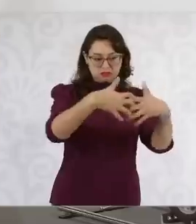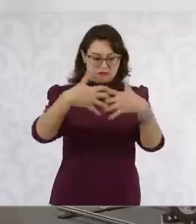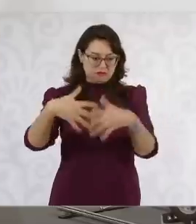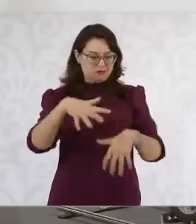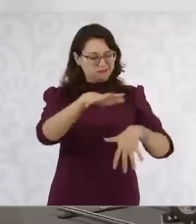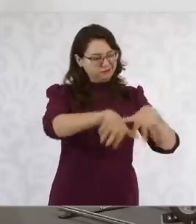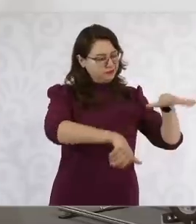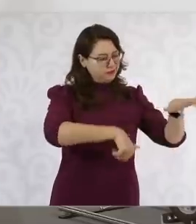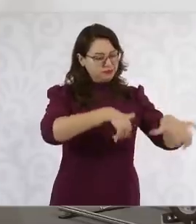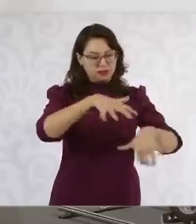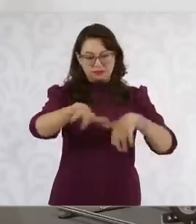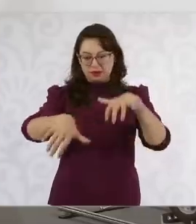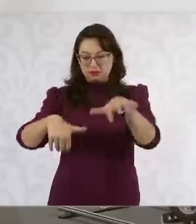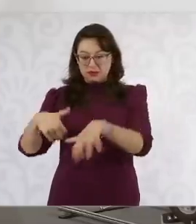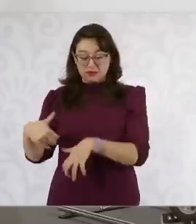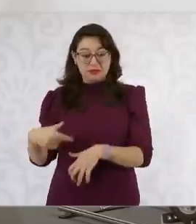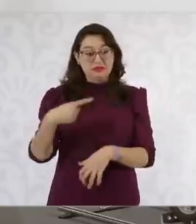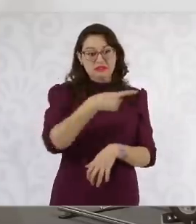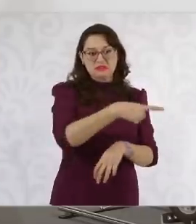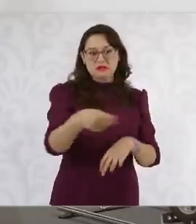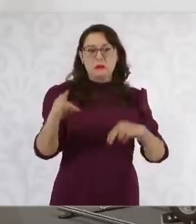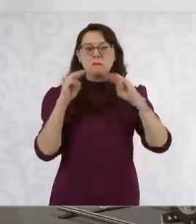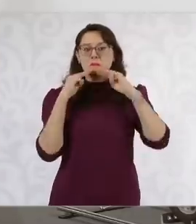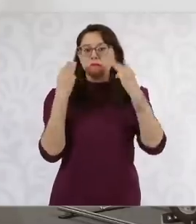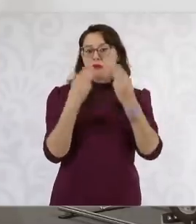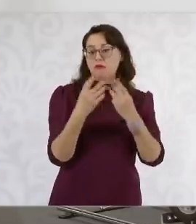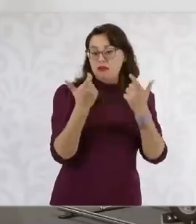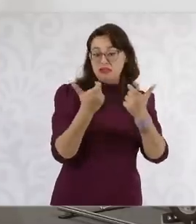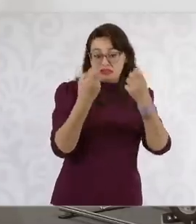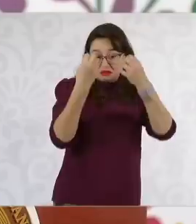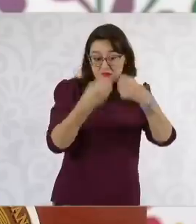afectación económica a las organizaciones delictivas en estos laboratorios es mayor